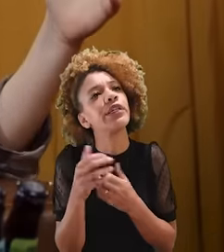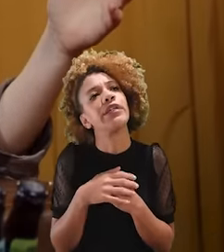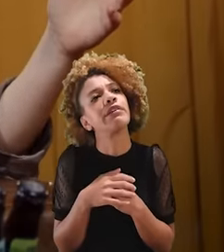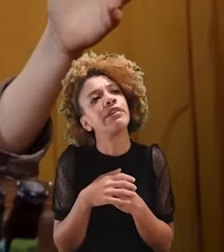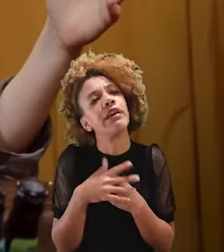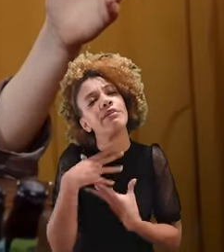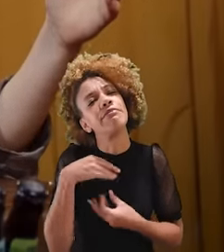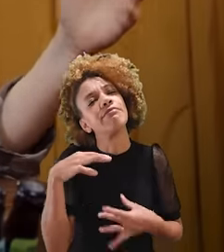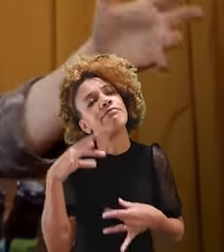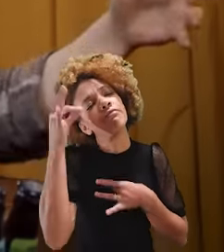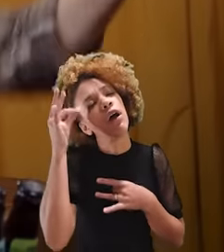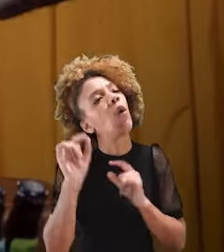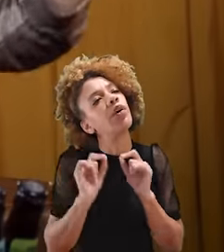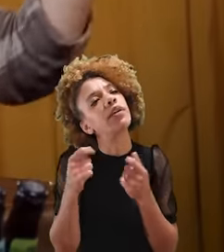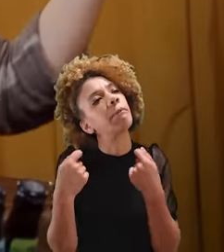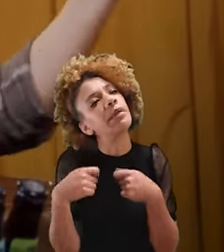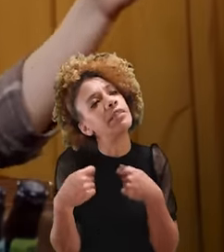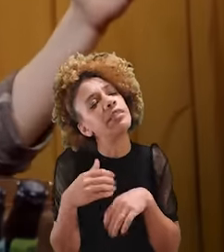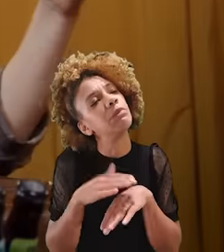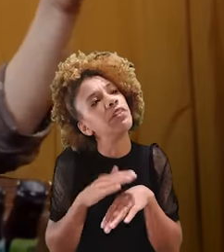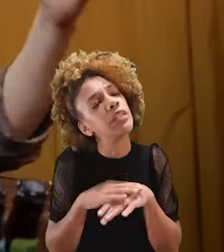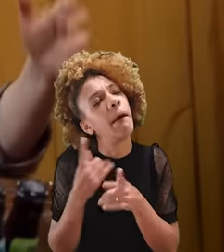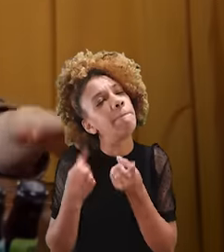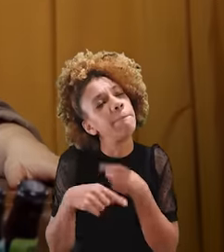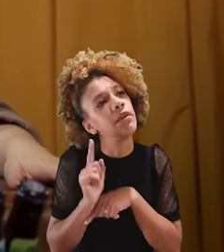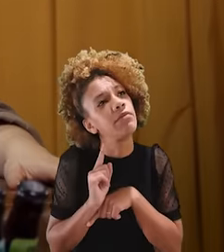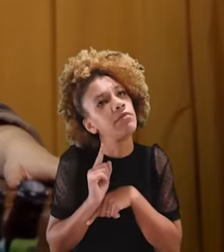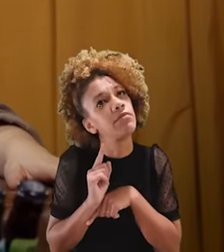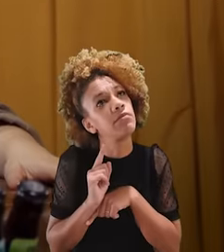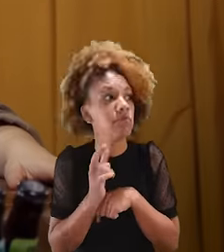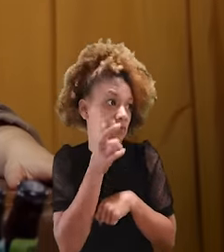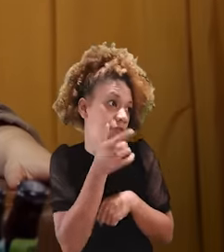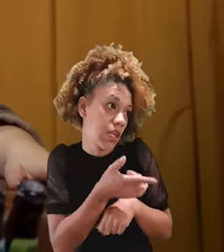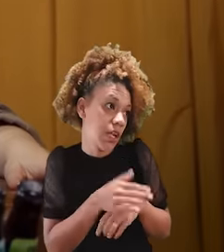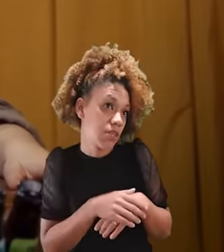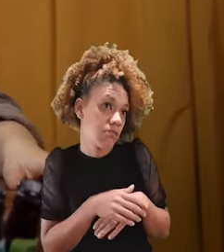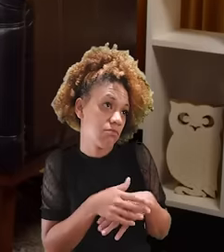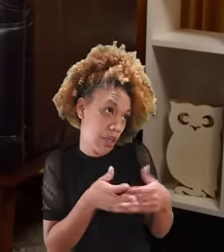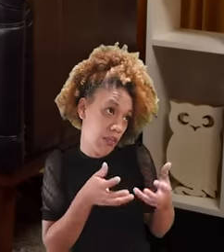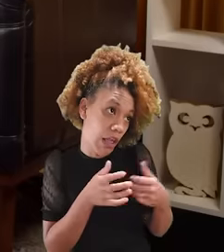espiritualmente O que é que eu preciso para ser evoluída espiritualmente ele falou interesse Claro